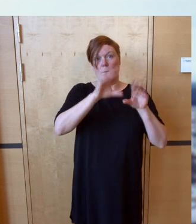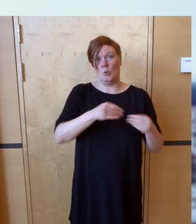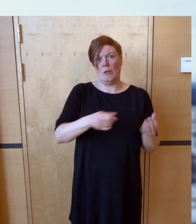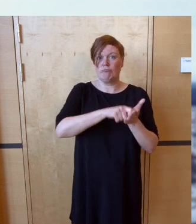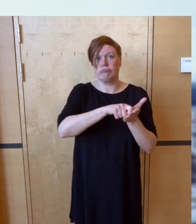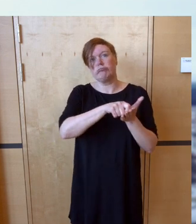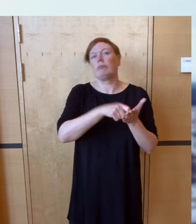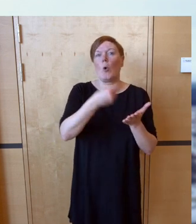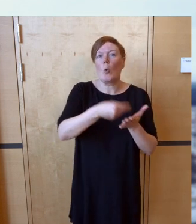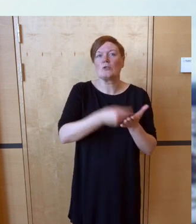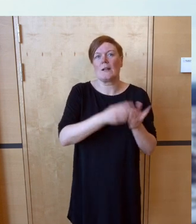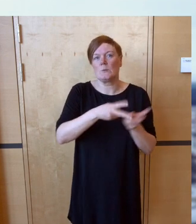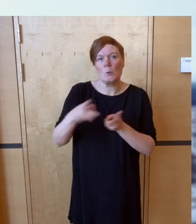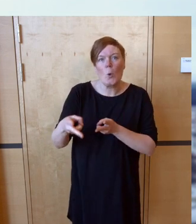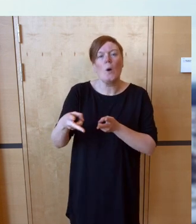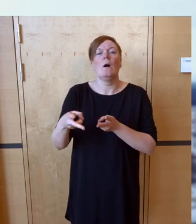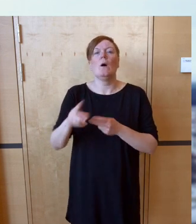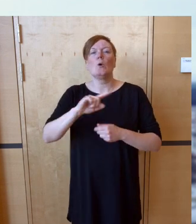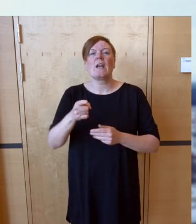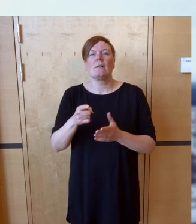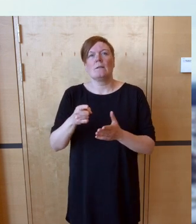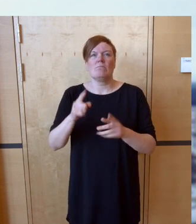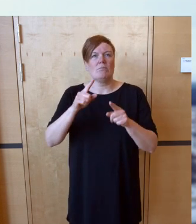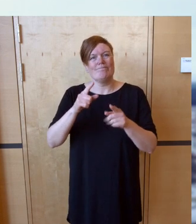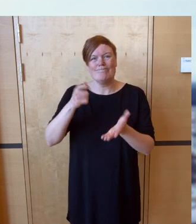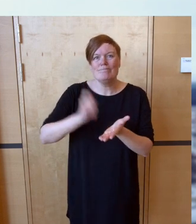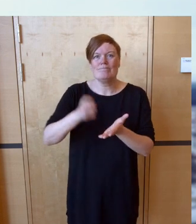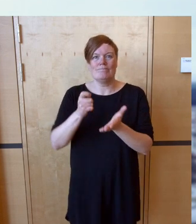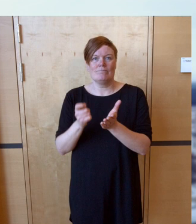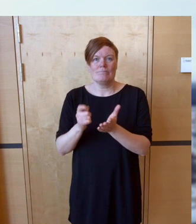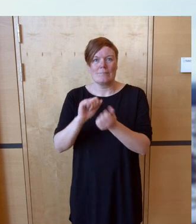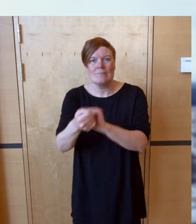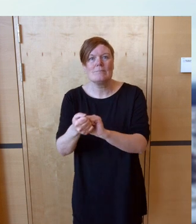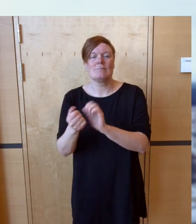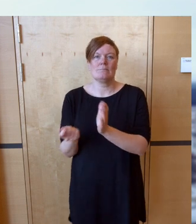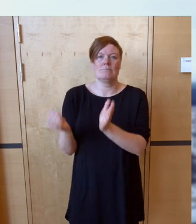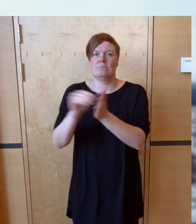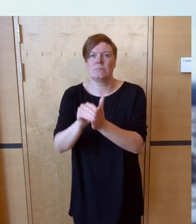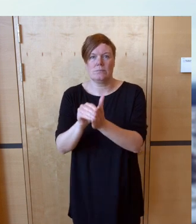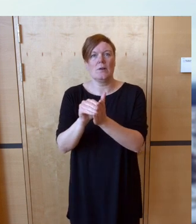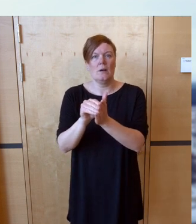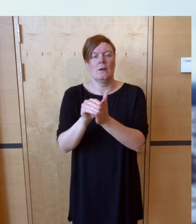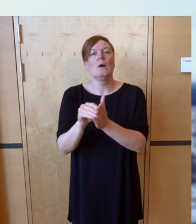Och sen han har gjort tilläggsbeslut hela tiden och Vad slutar resultatet är långt ifrån det man hade Vargarna